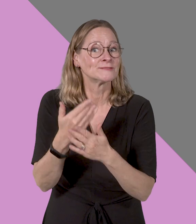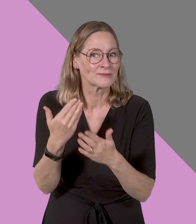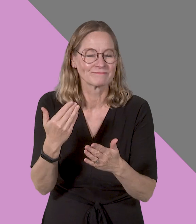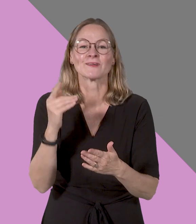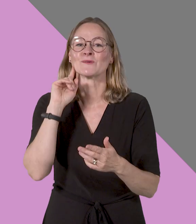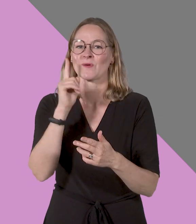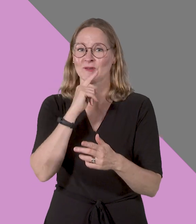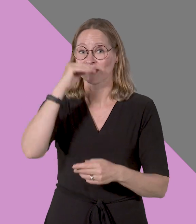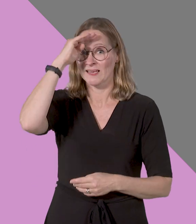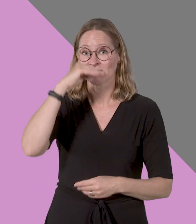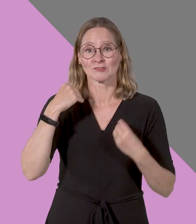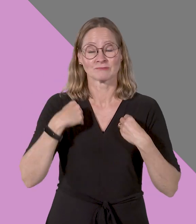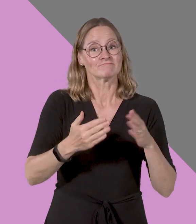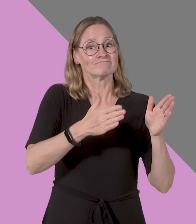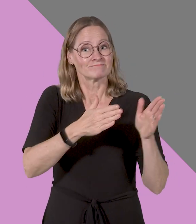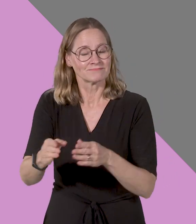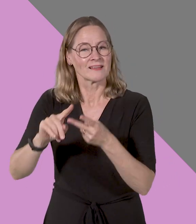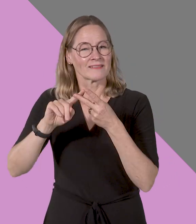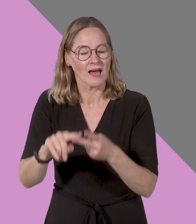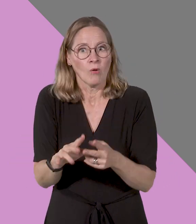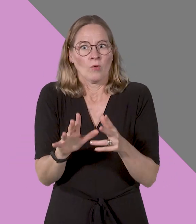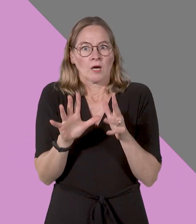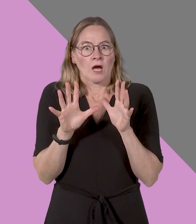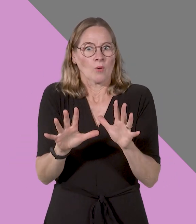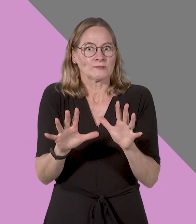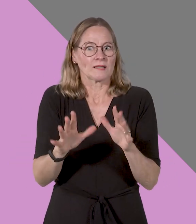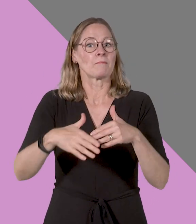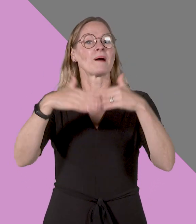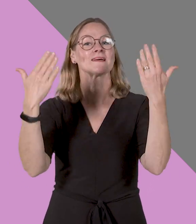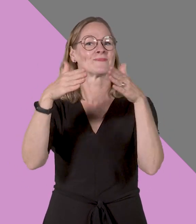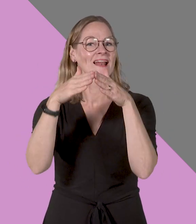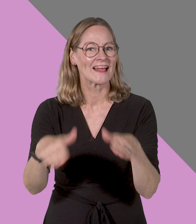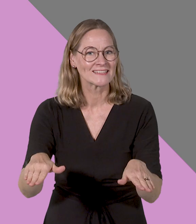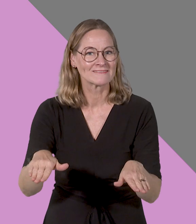kun Kuurojen kansanopisto järjestää jälleen Hui Kauhistus! -päiväleirin -